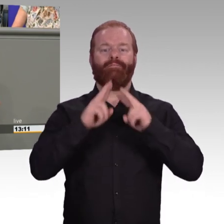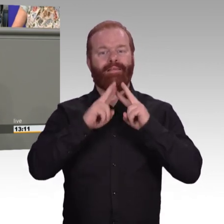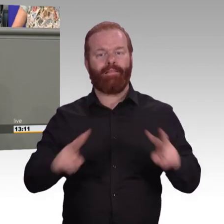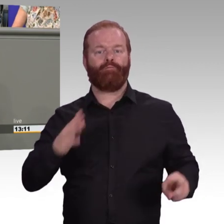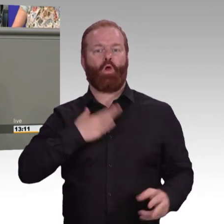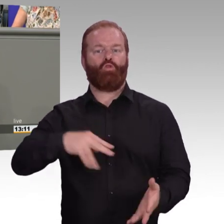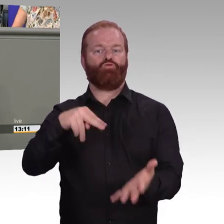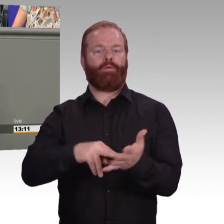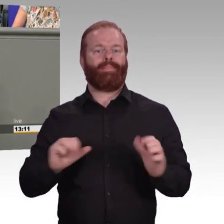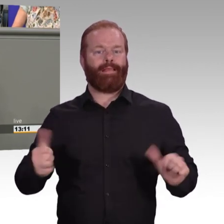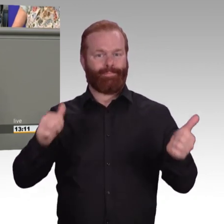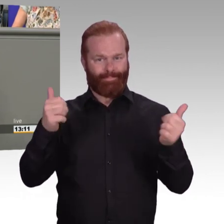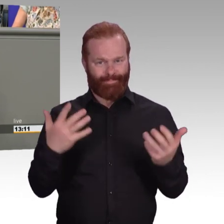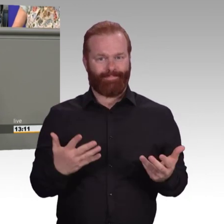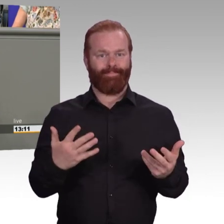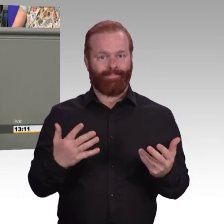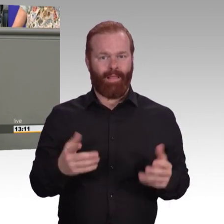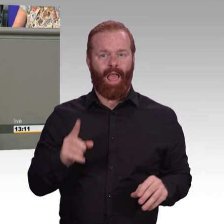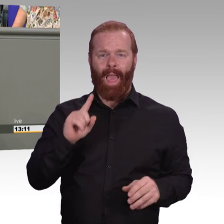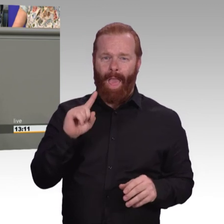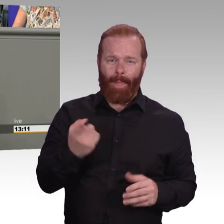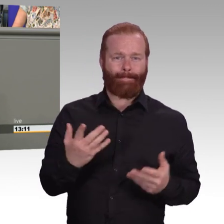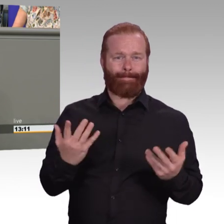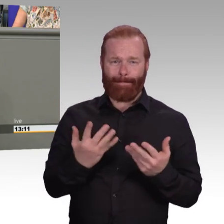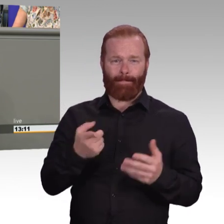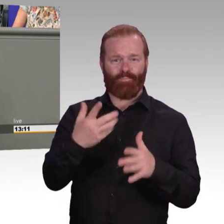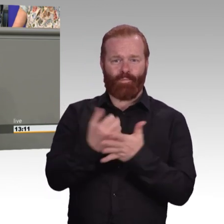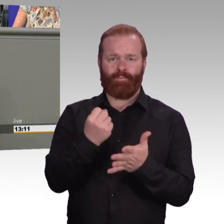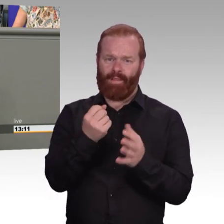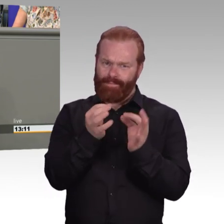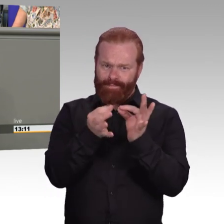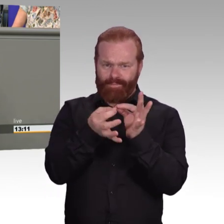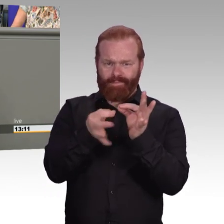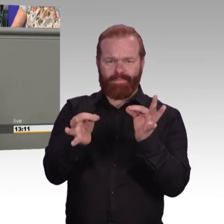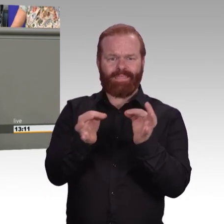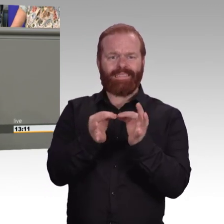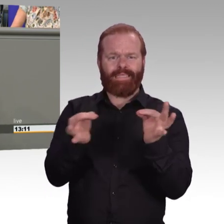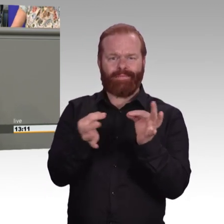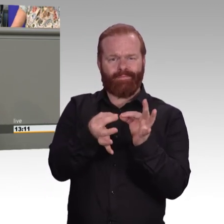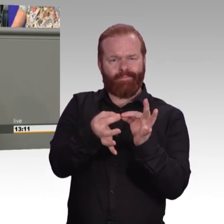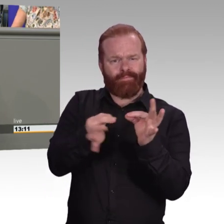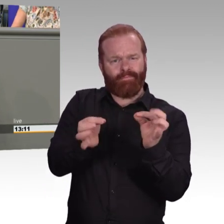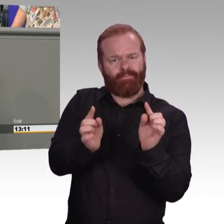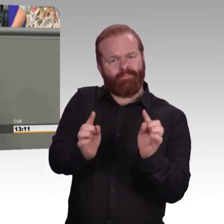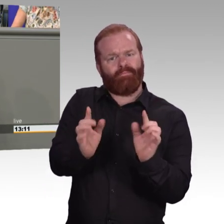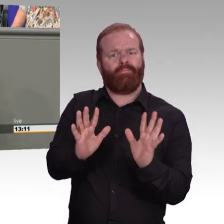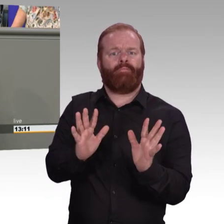in unserem Land gestellt haben, vernünftig und sehr gut zu lösen. Und deshalb sollten wir - glaube ich - vorsichtig sein,